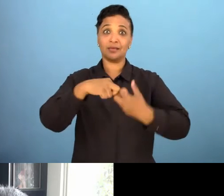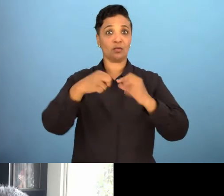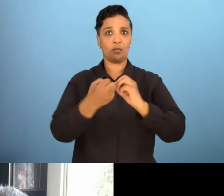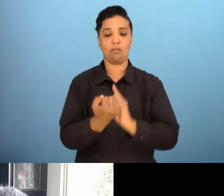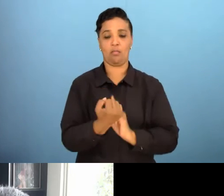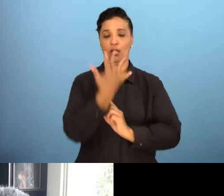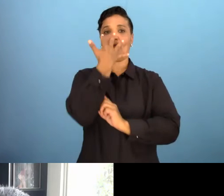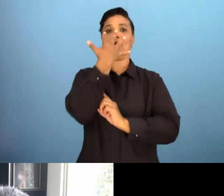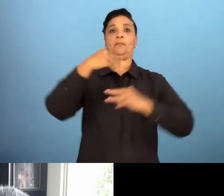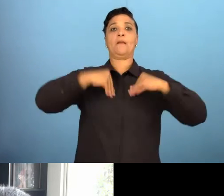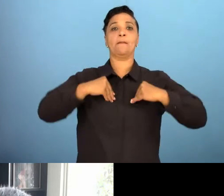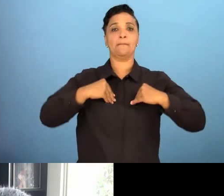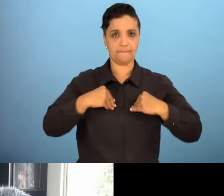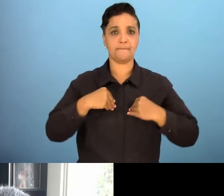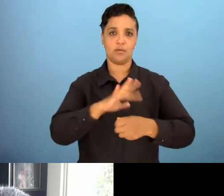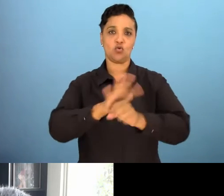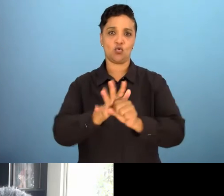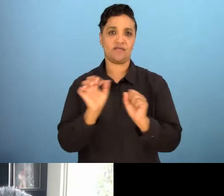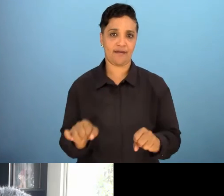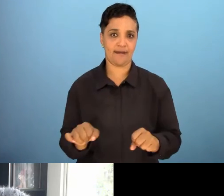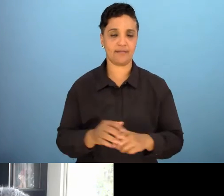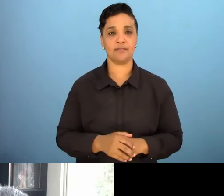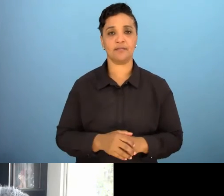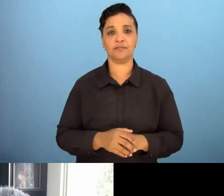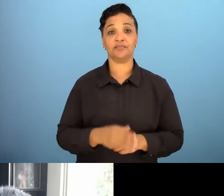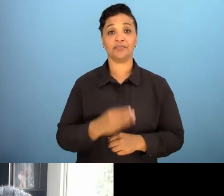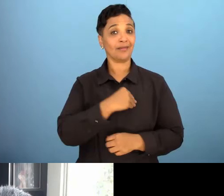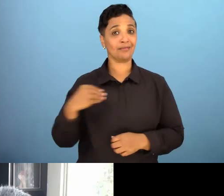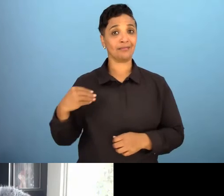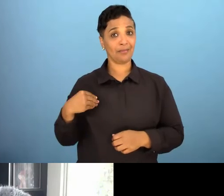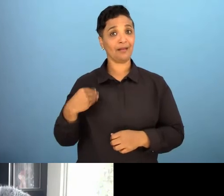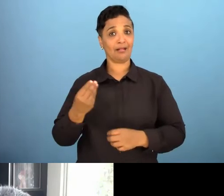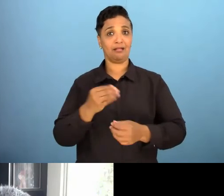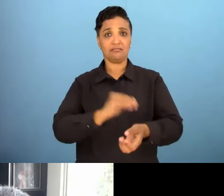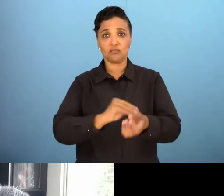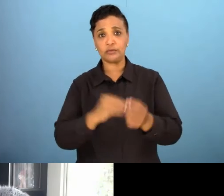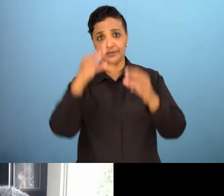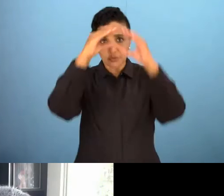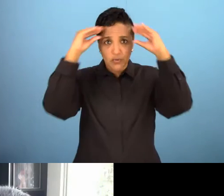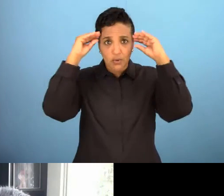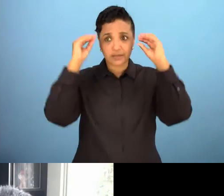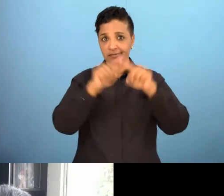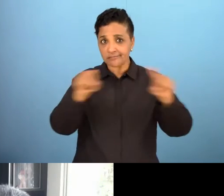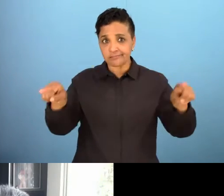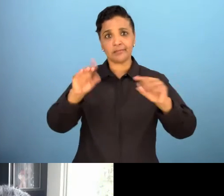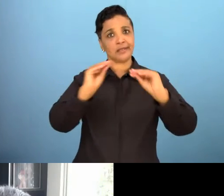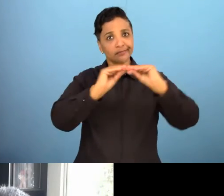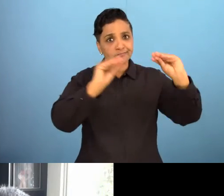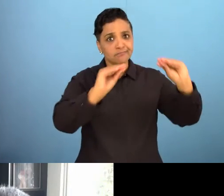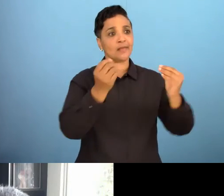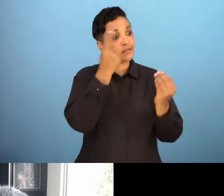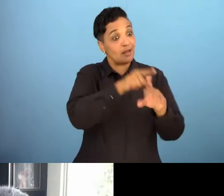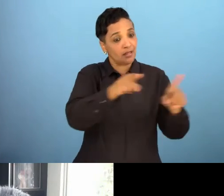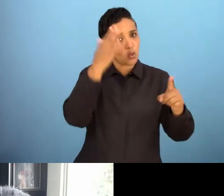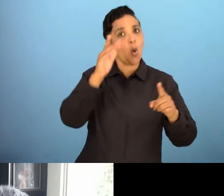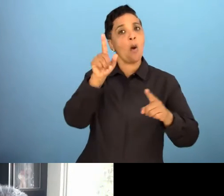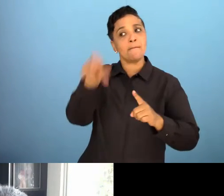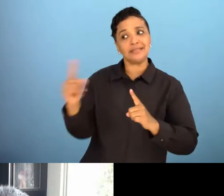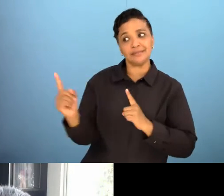Ninguno de los dos expuestos a infectarse de COVID-19.